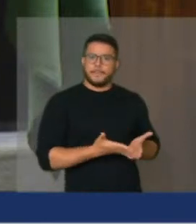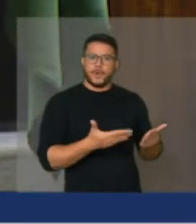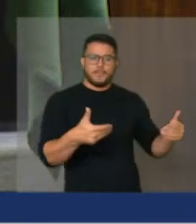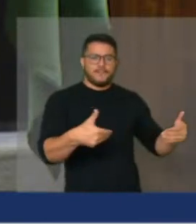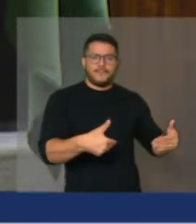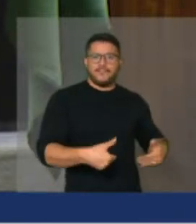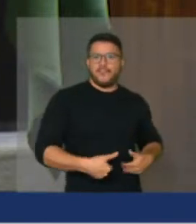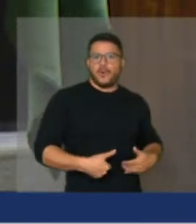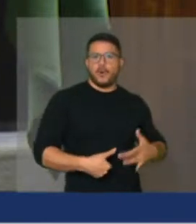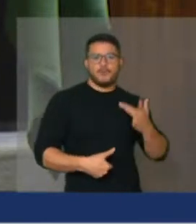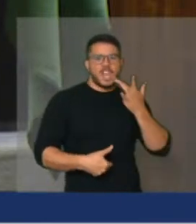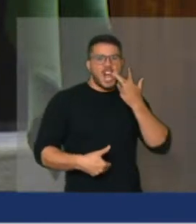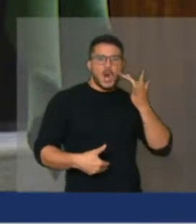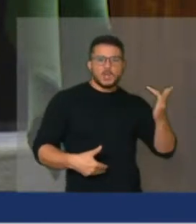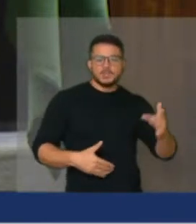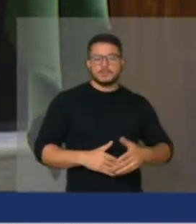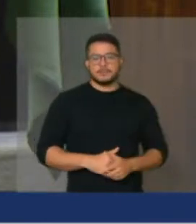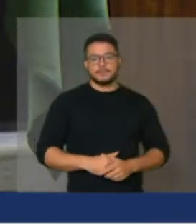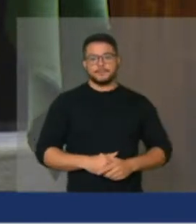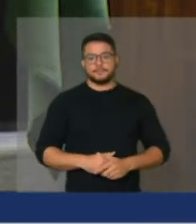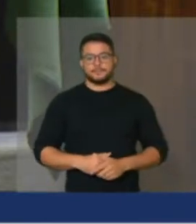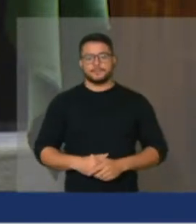ESPECULA COM DÓLAR EM CONTAS SECRETAS NO EXTERIOR, PORQUE ERAM SECRETAS, TANTO QUE ELE